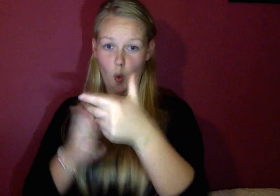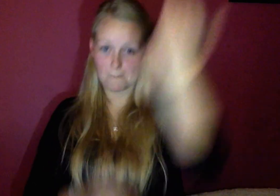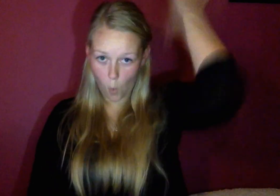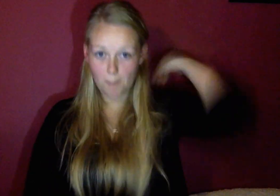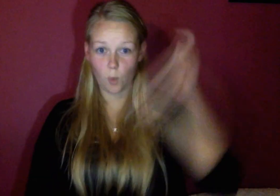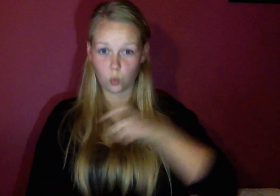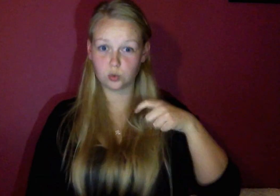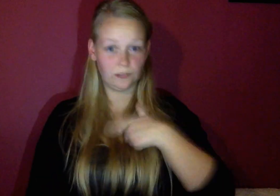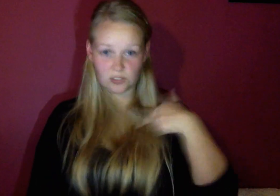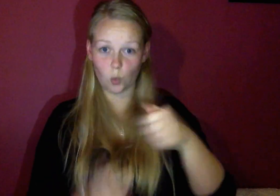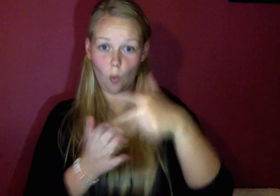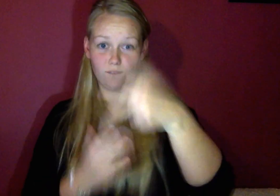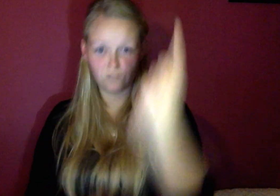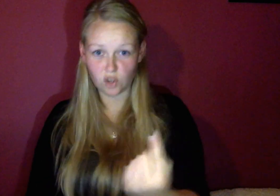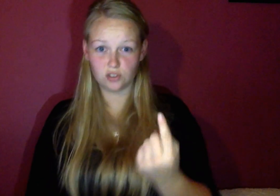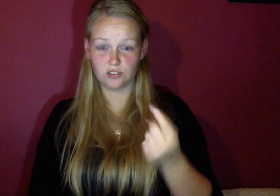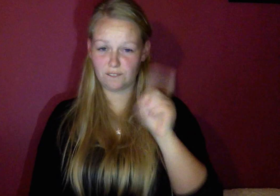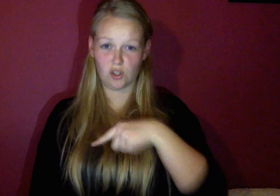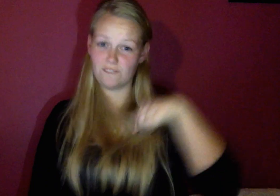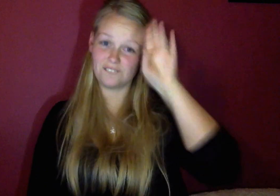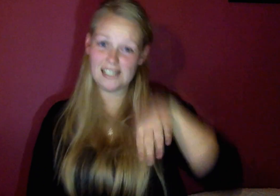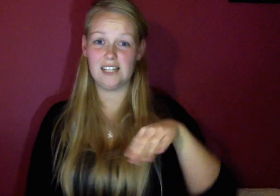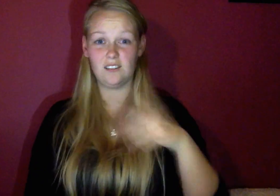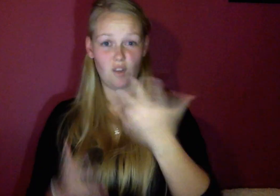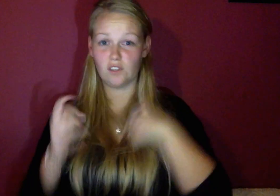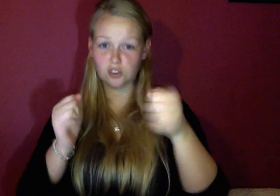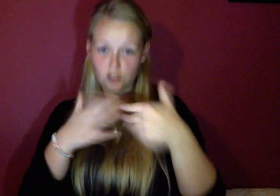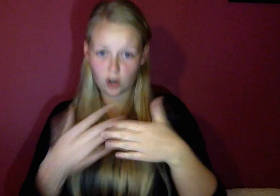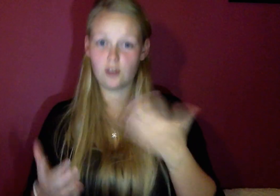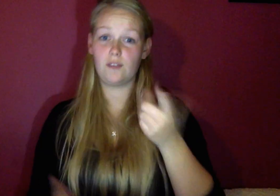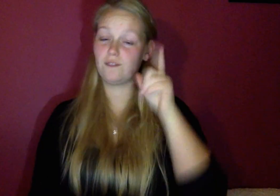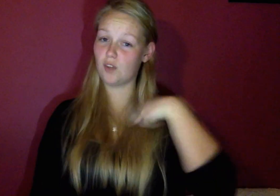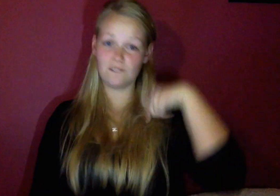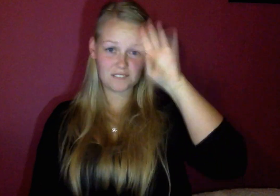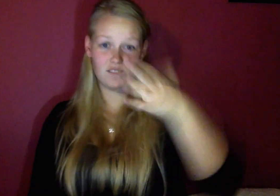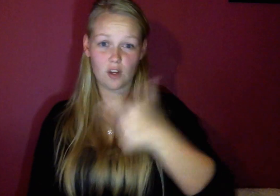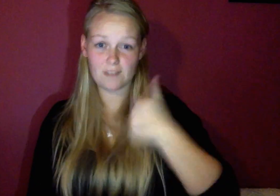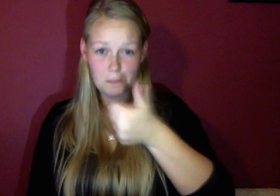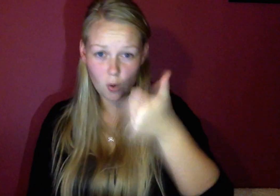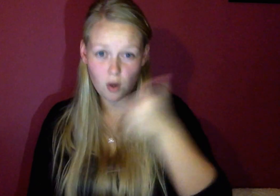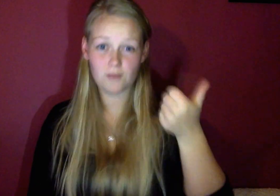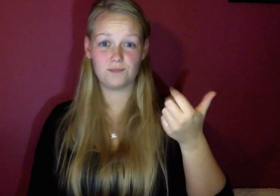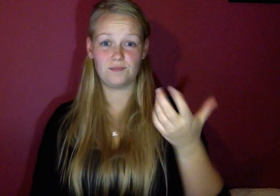De ska gå bakom oss. Vi ska gå först. För att vi vet vad vi ska göra. För vi vet vad vi behöver.